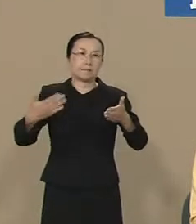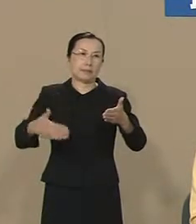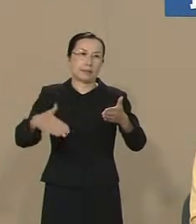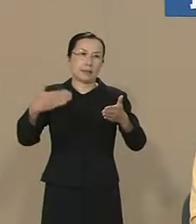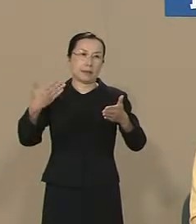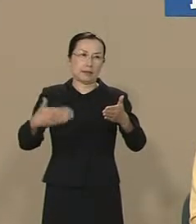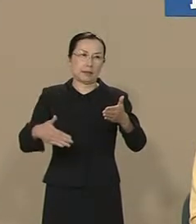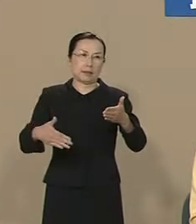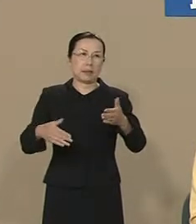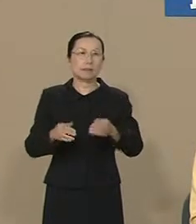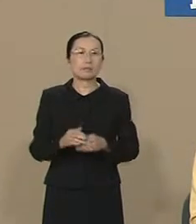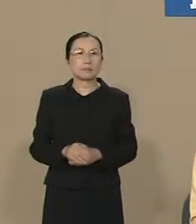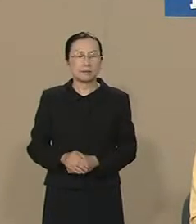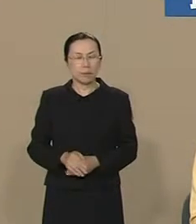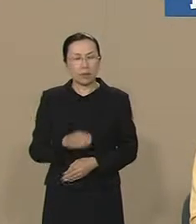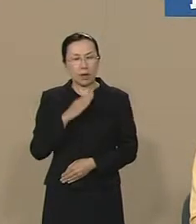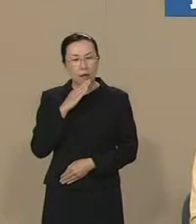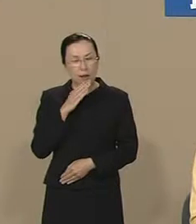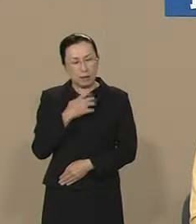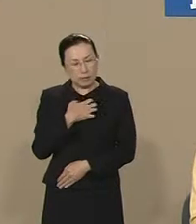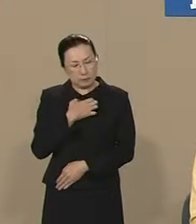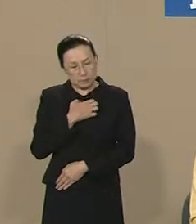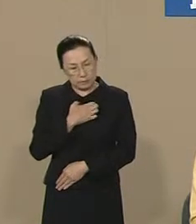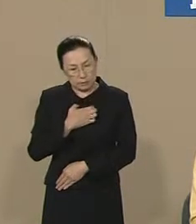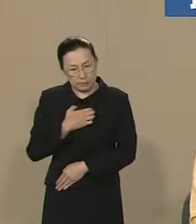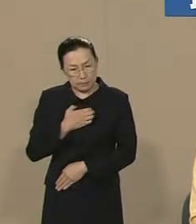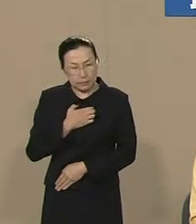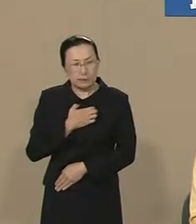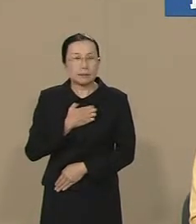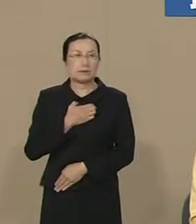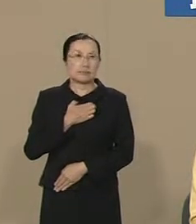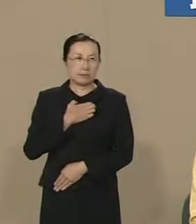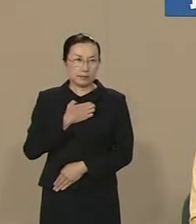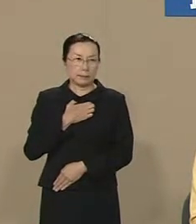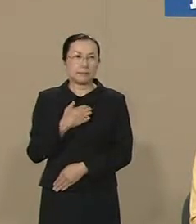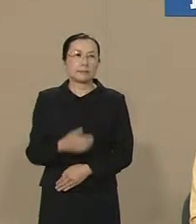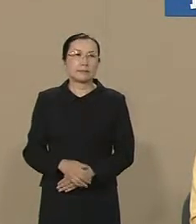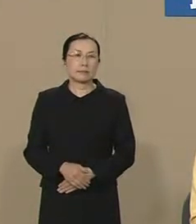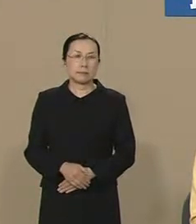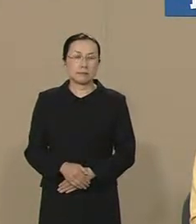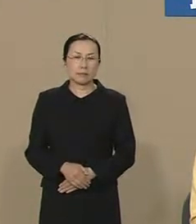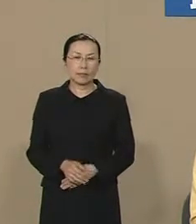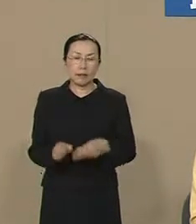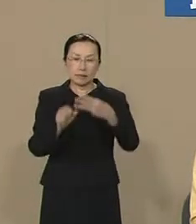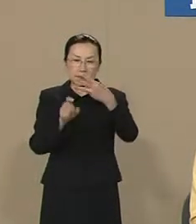私は､ 胸が締め付けられる思いでした｡ ３月１１日のまま､